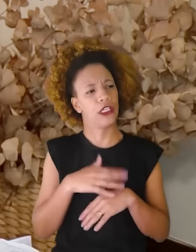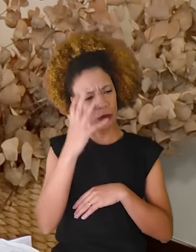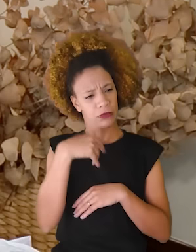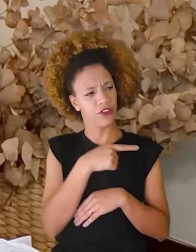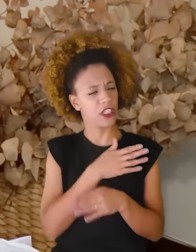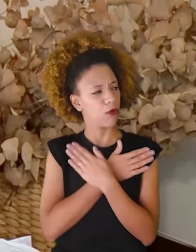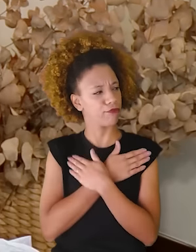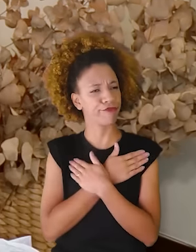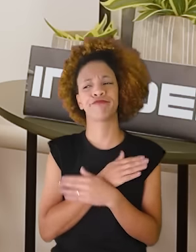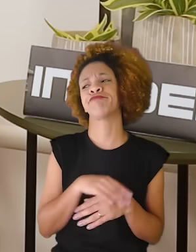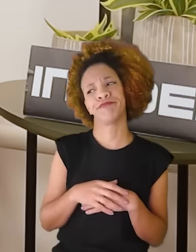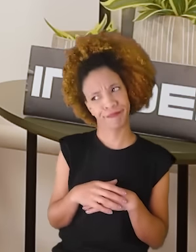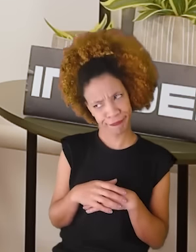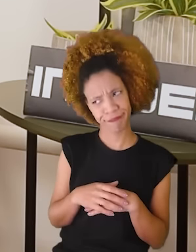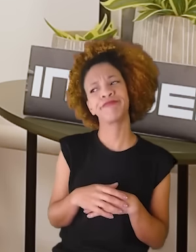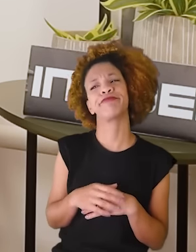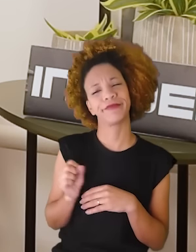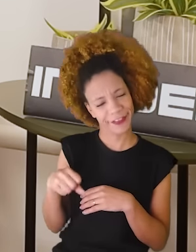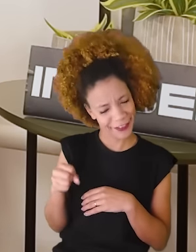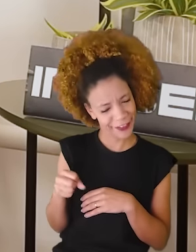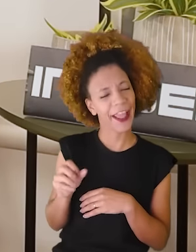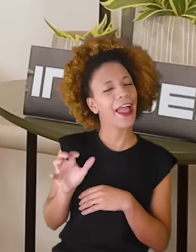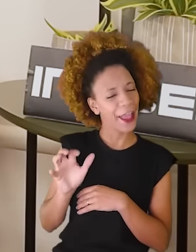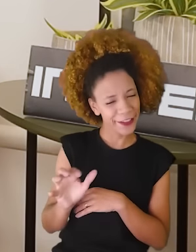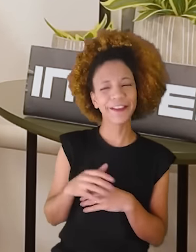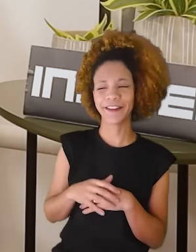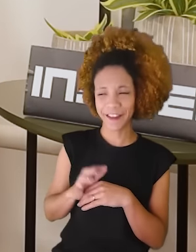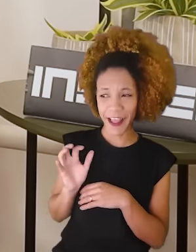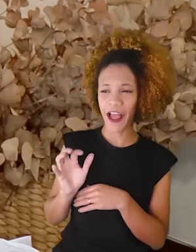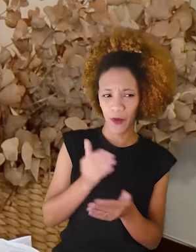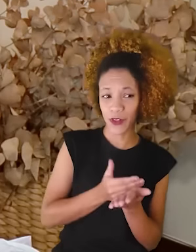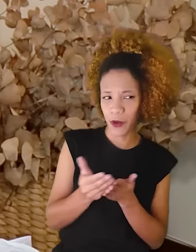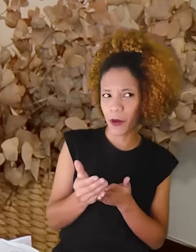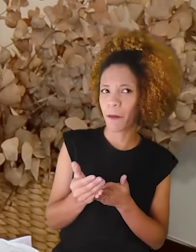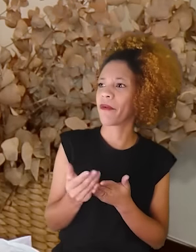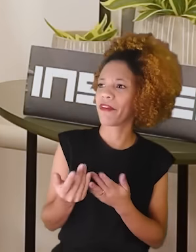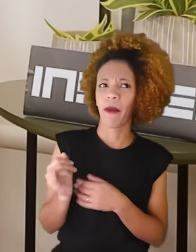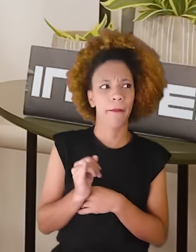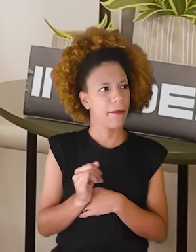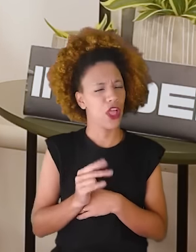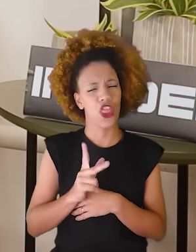você é um vagabundo sim sim mas exatamente assim quando eu comecei meu irmão [ __ ] só me humilhava